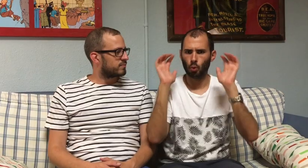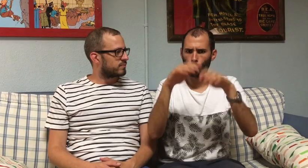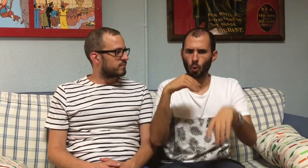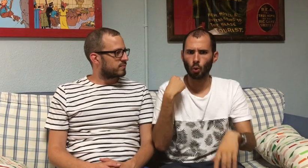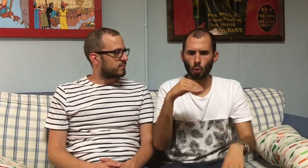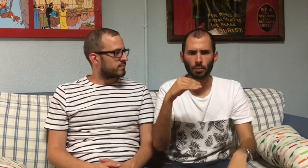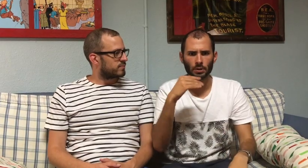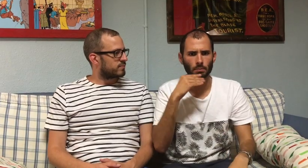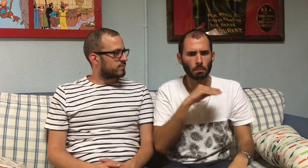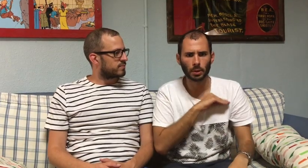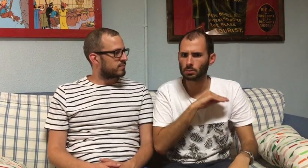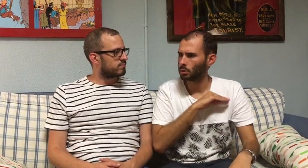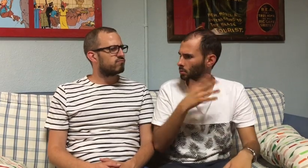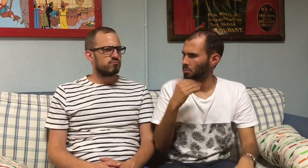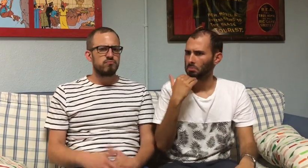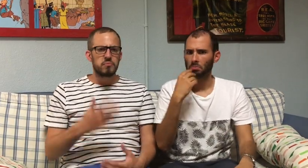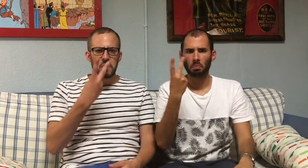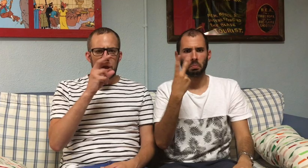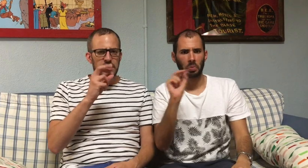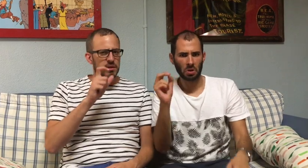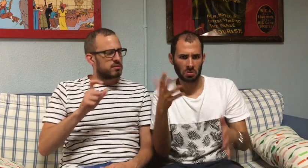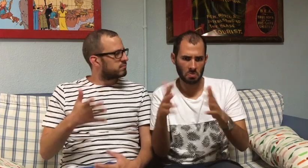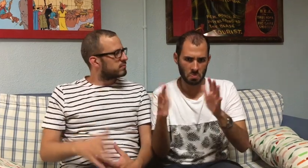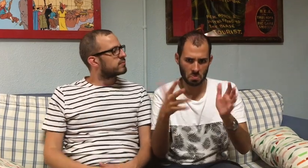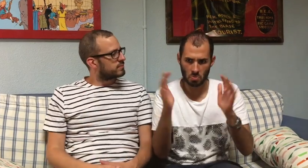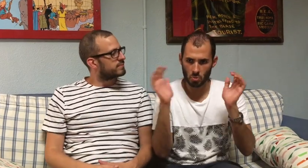Acudieron bastantes jóvenes sordos, éramos aproximadamente veinte.